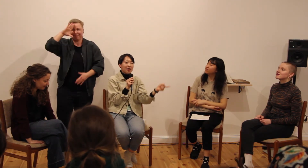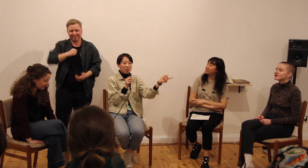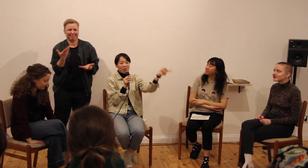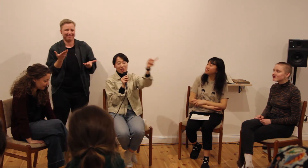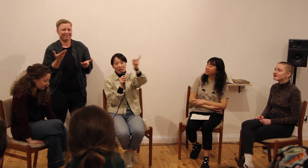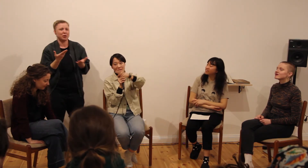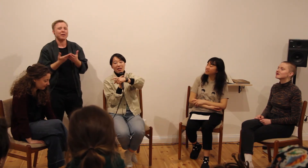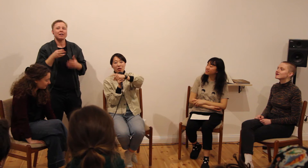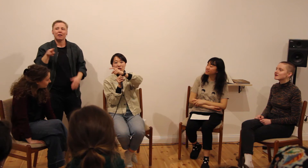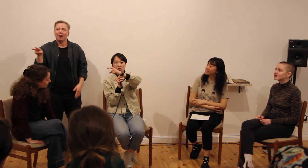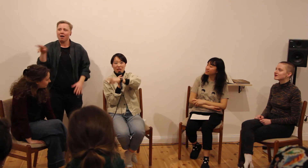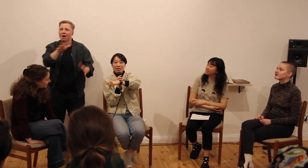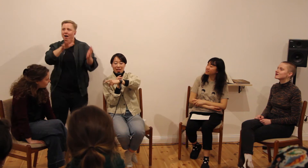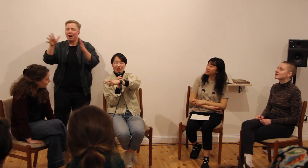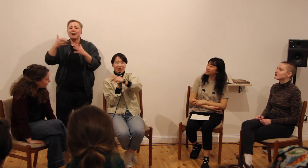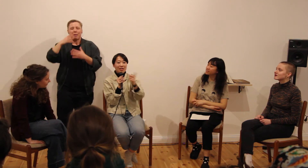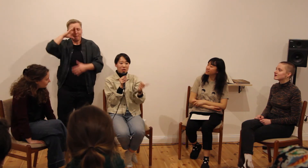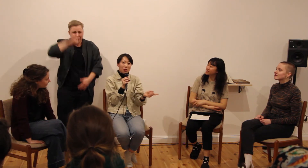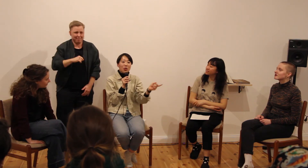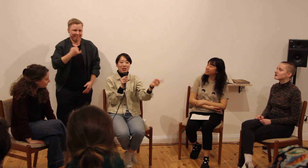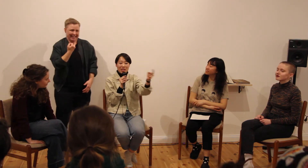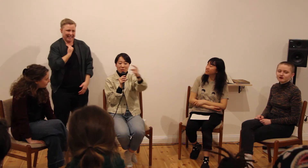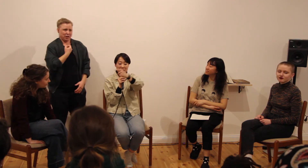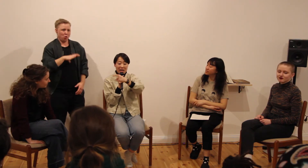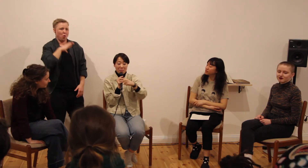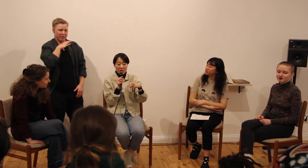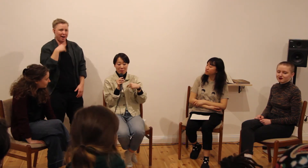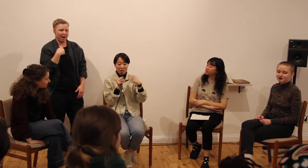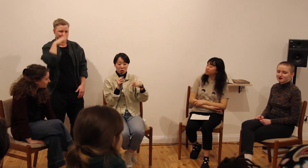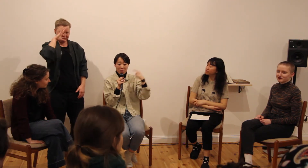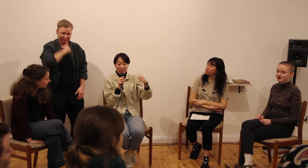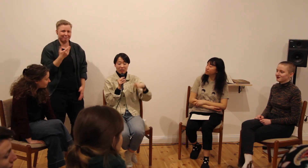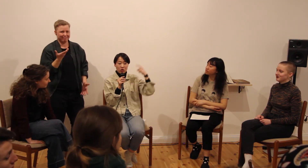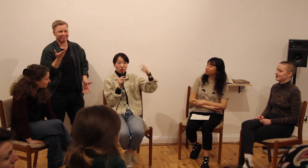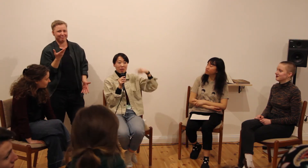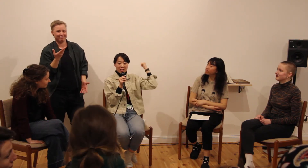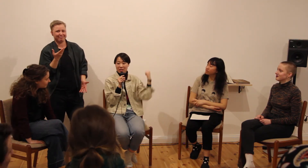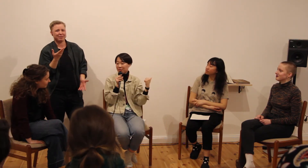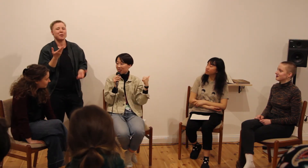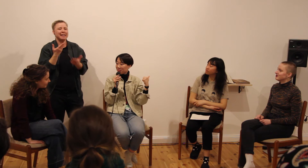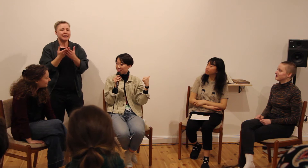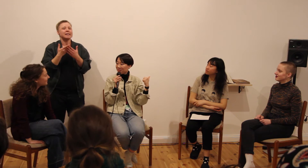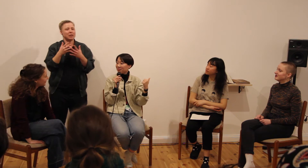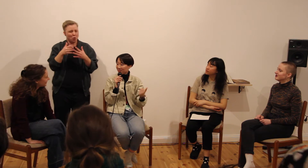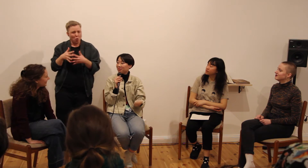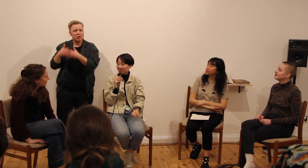Als ich in die USA ging... Dies war meine Motivation den Film zu machen.